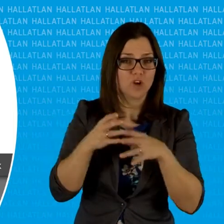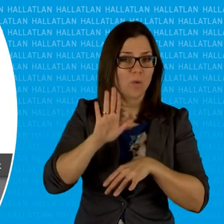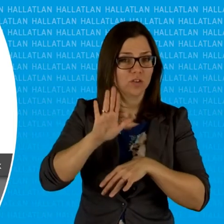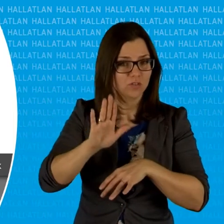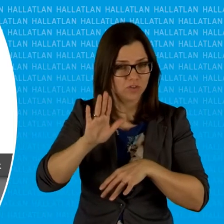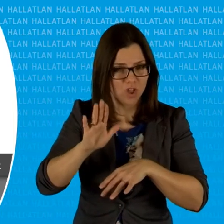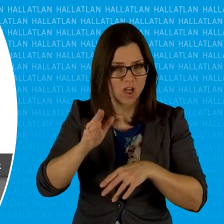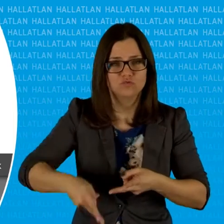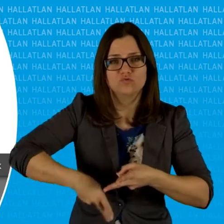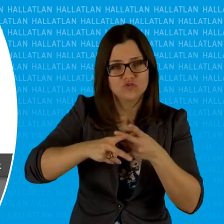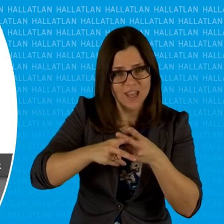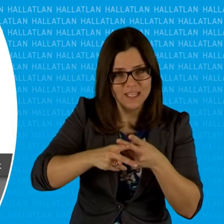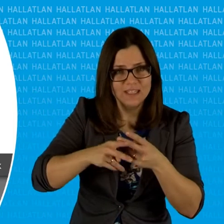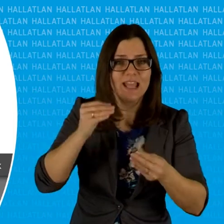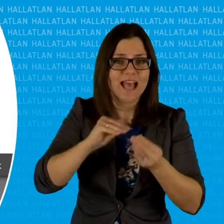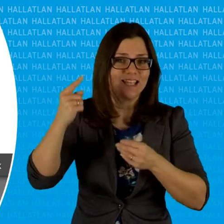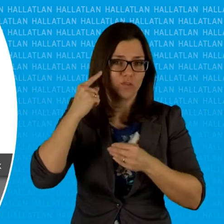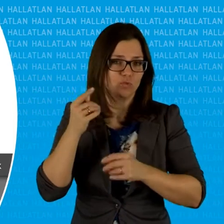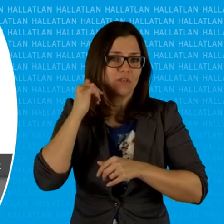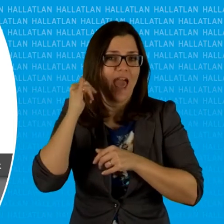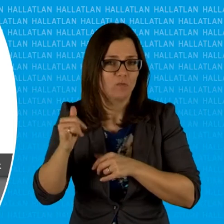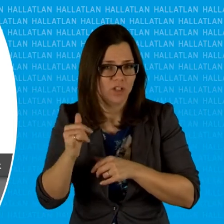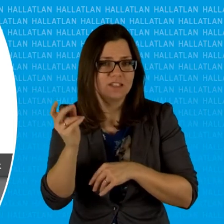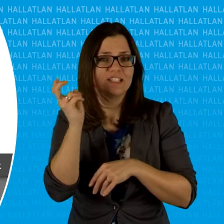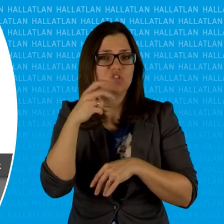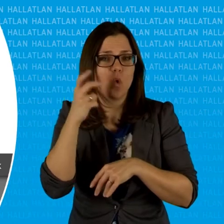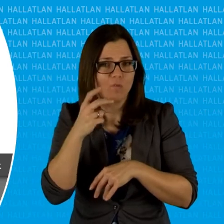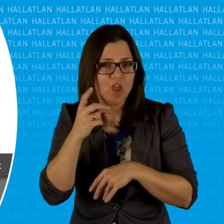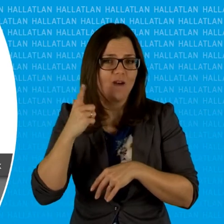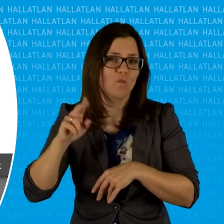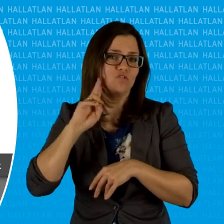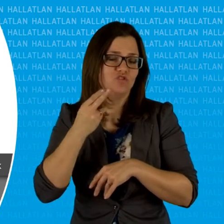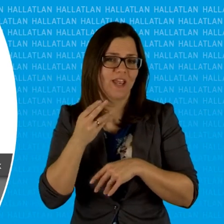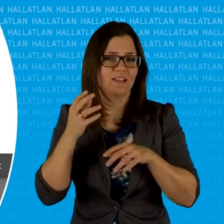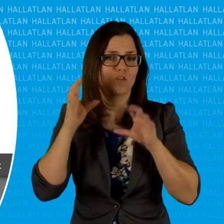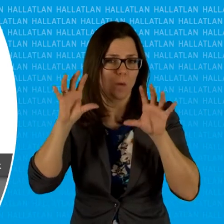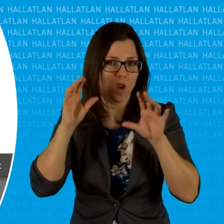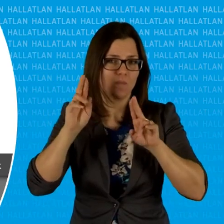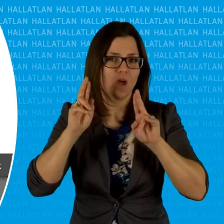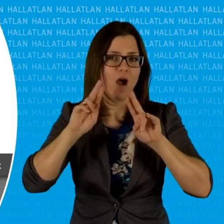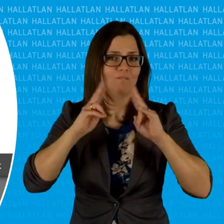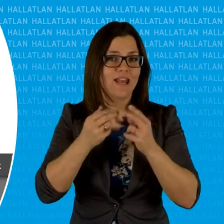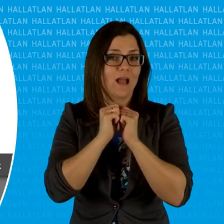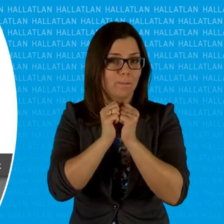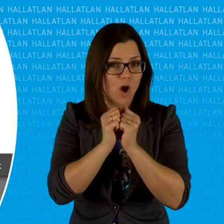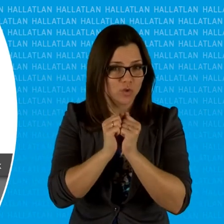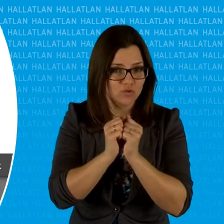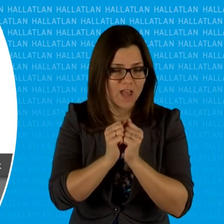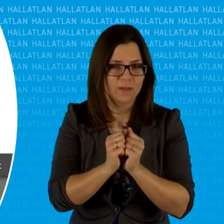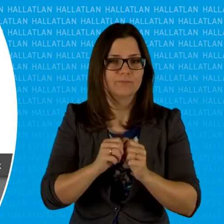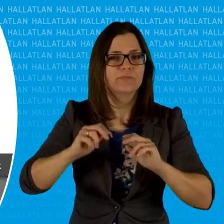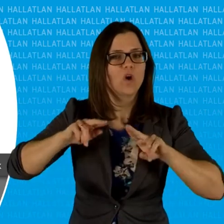a csapat számára a részvételt a Szófiában megrendezett Siketek Röplabda Világbajnokságon.